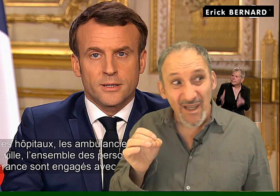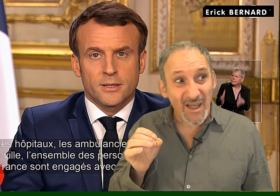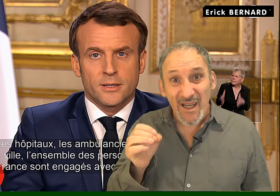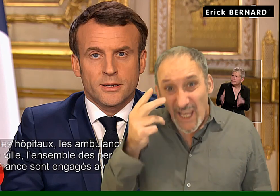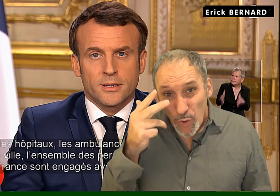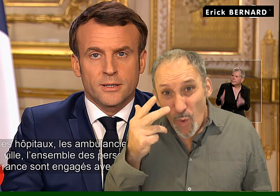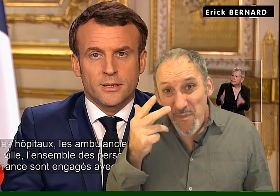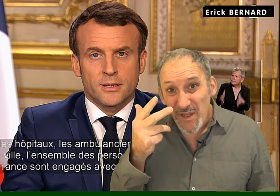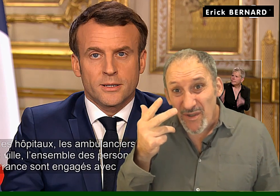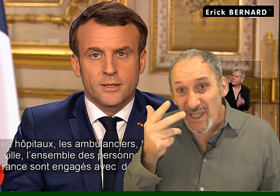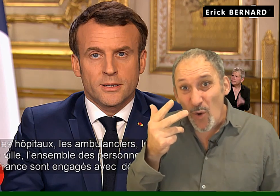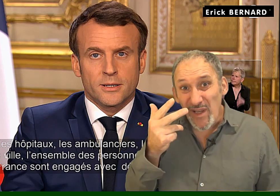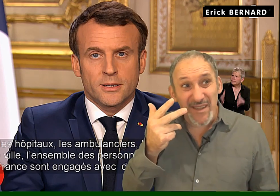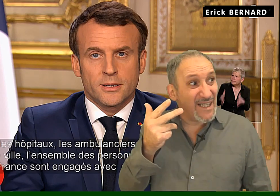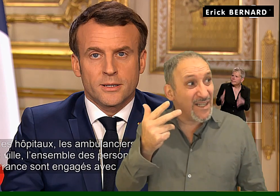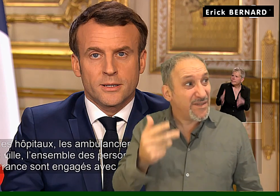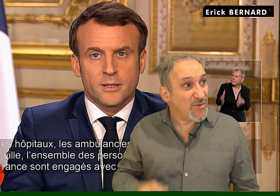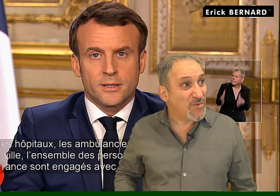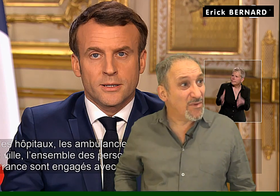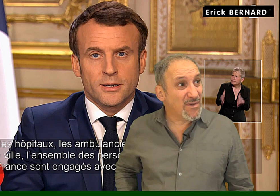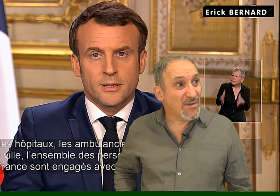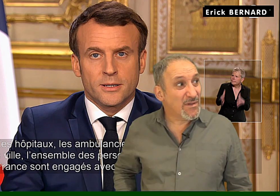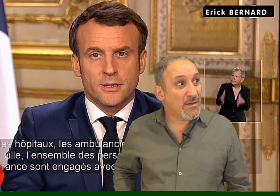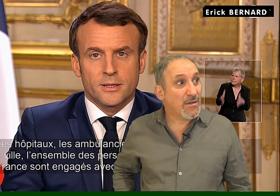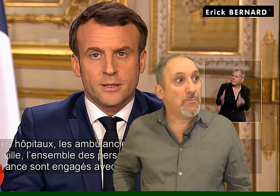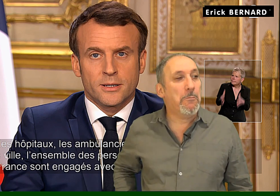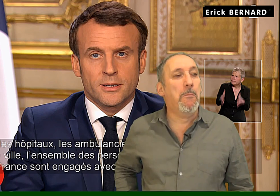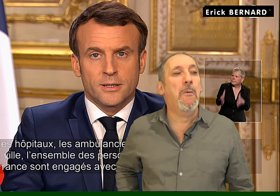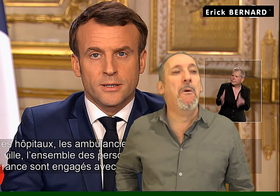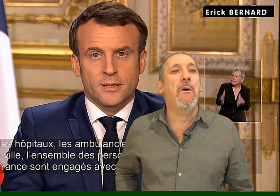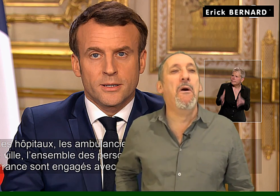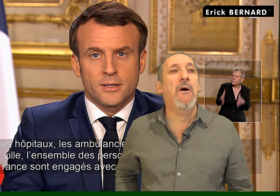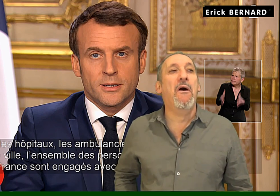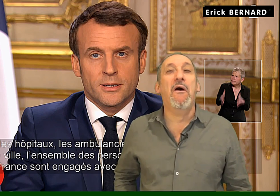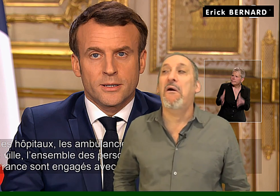il y a que trois personnes qui l'ont regardé à la télévision